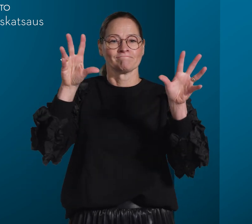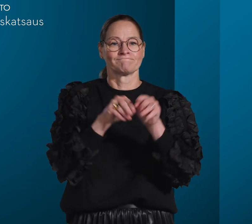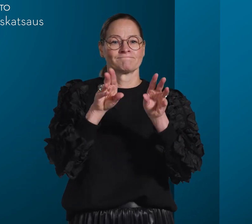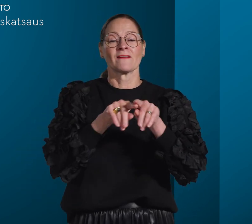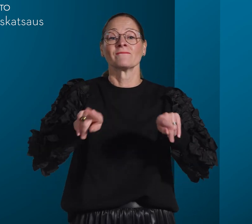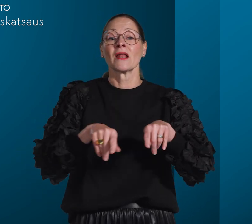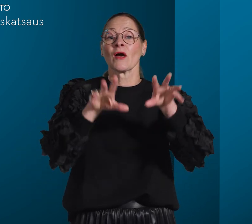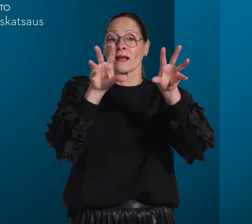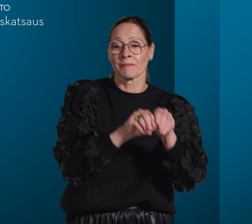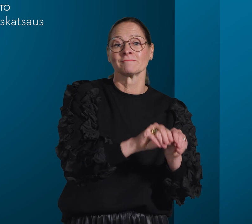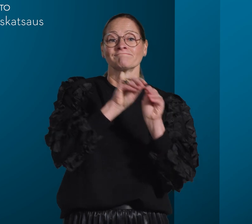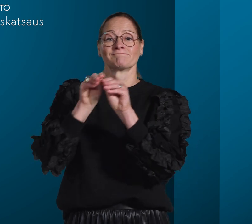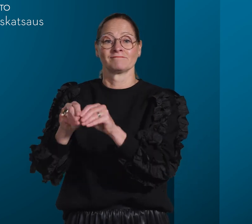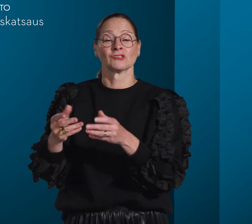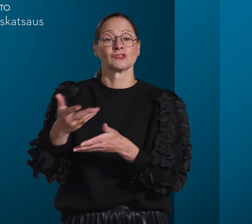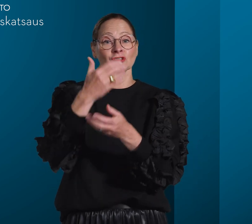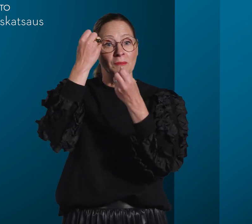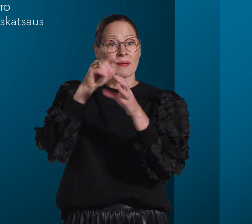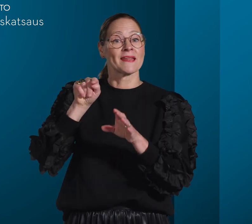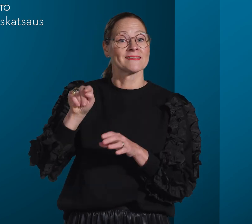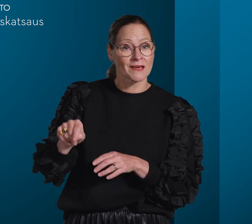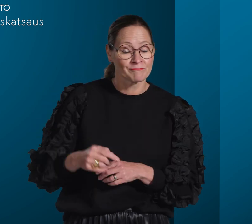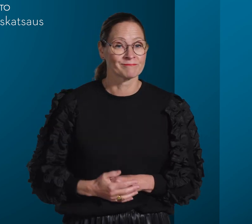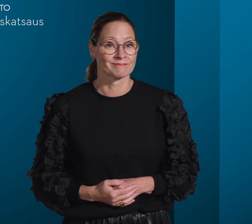postataan videoraportti someen?